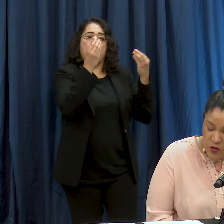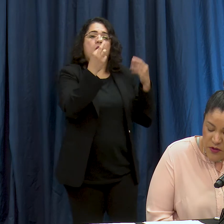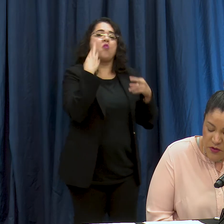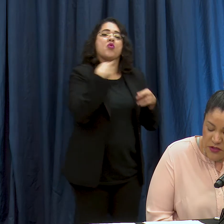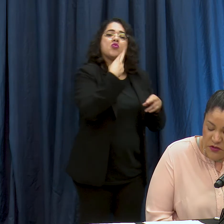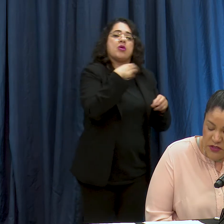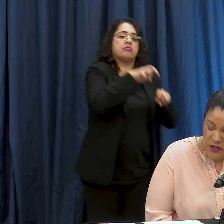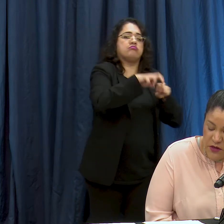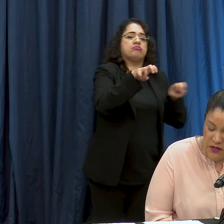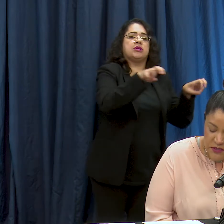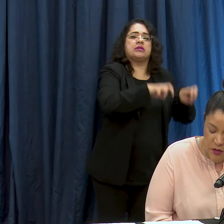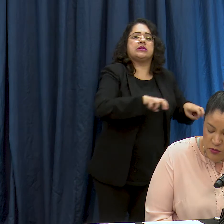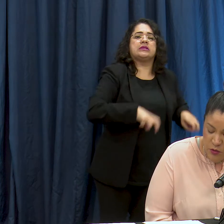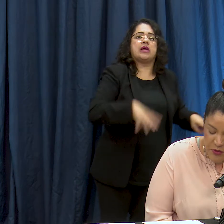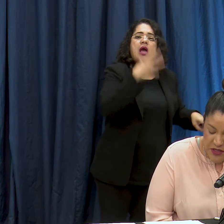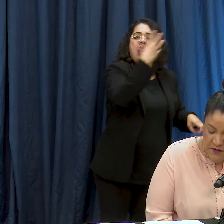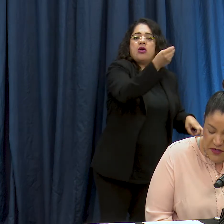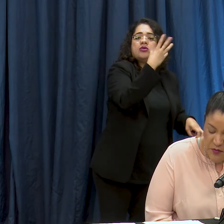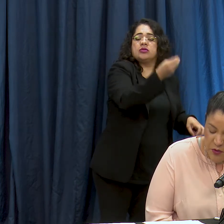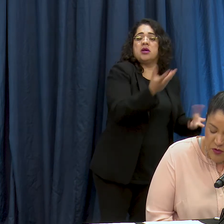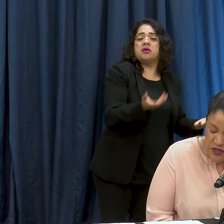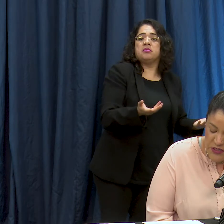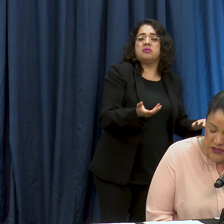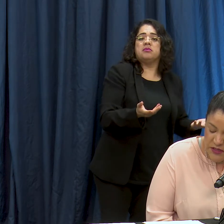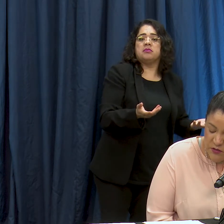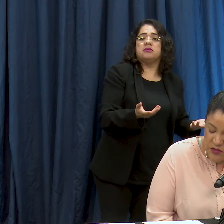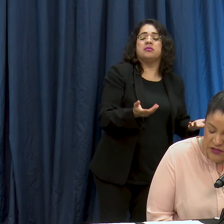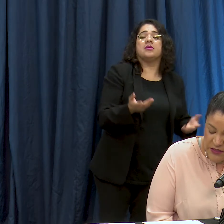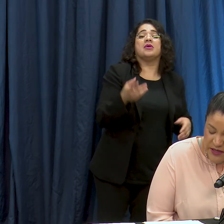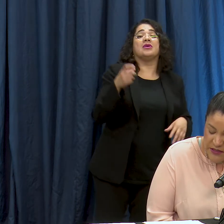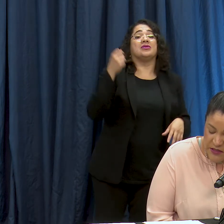Commodore a so rest a bronze uno pueden abrir pour Oh Dennis de salud estatal AZ